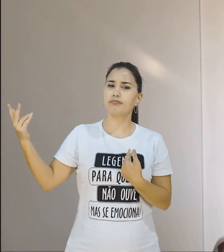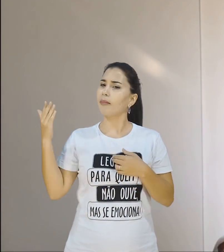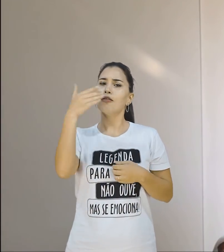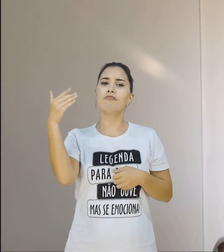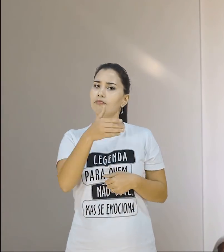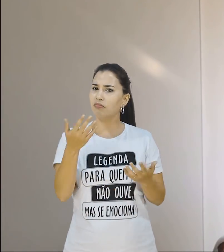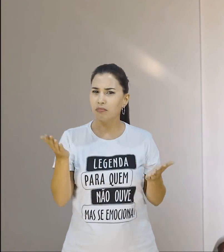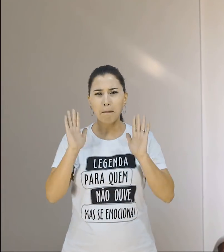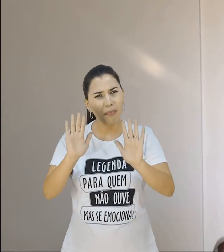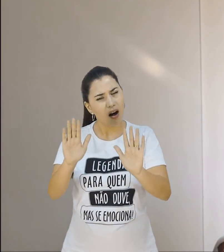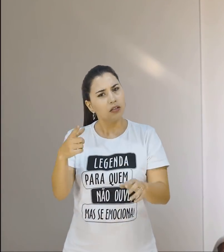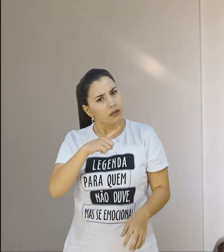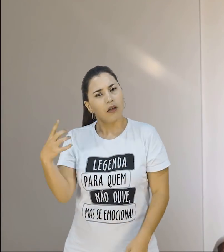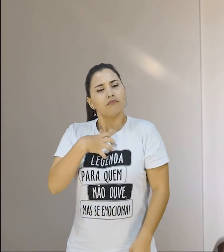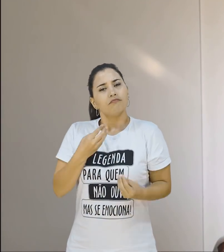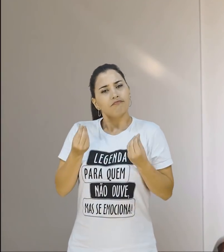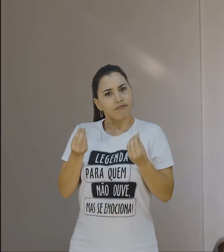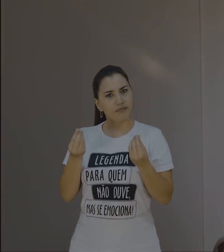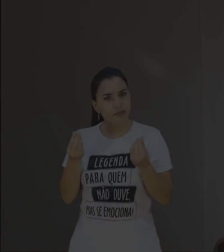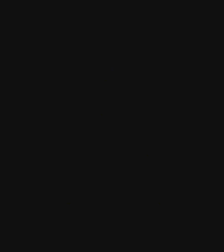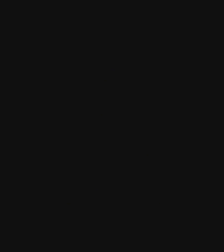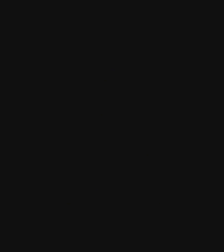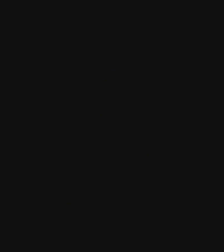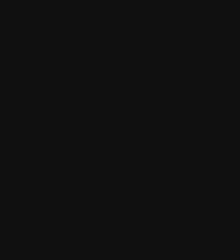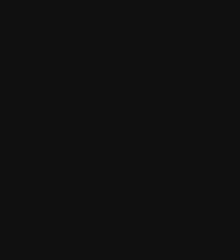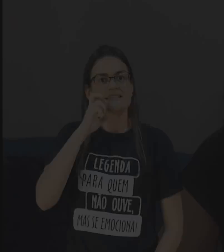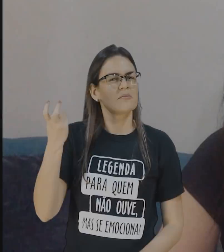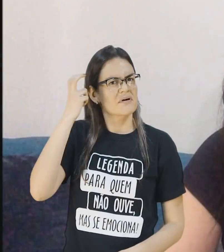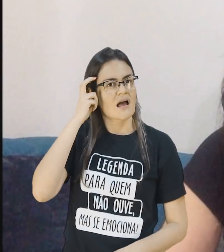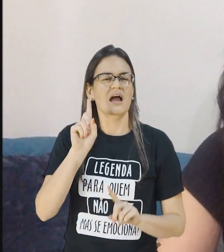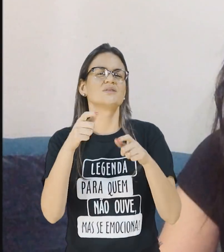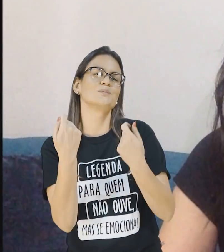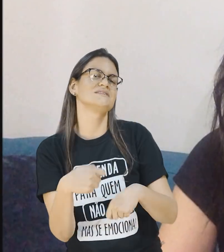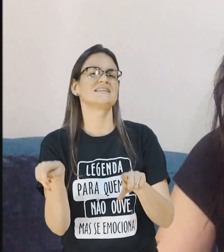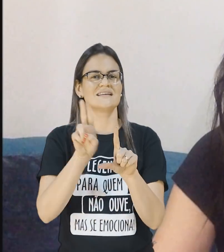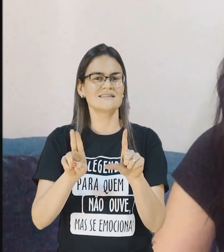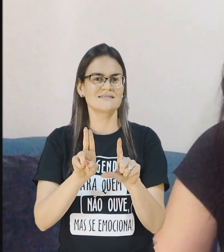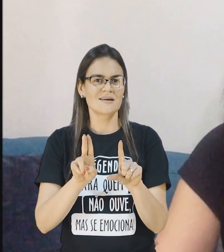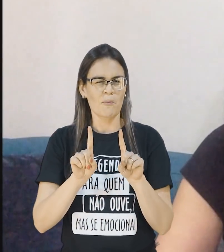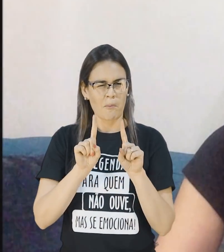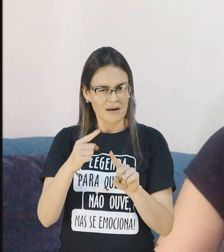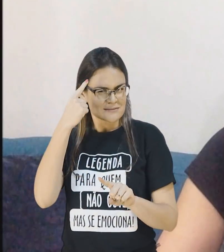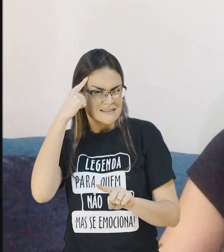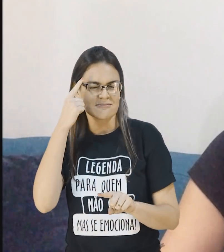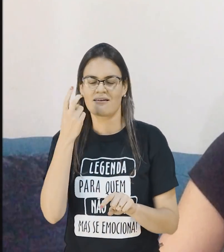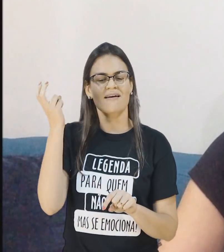e pra isso basta ter acessibilidade. [Lak] Então dizer que um implantado não precisa de legenda,